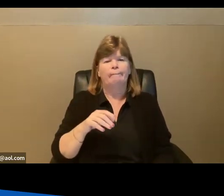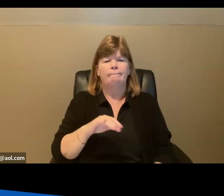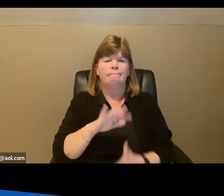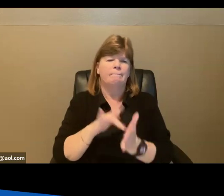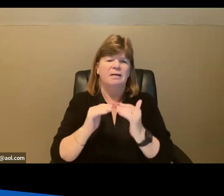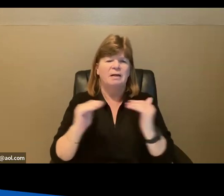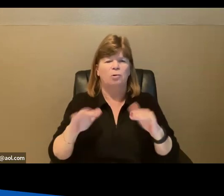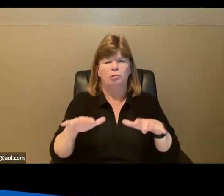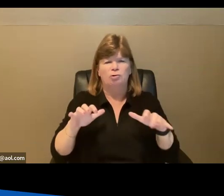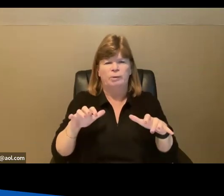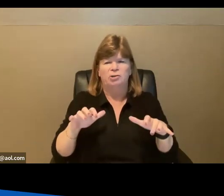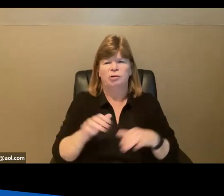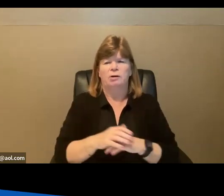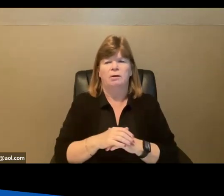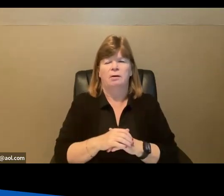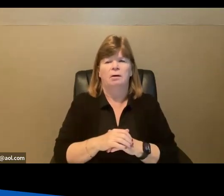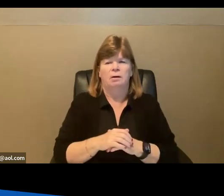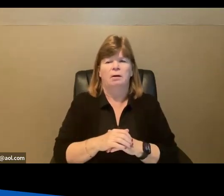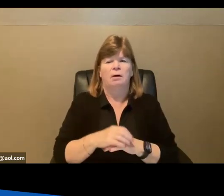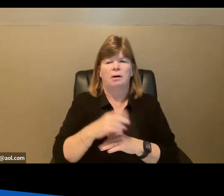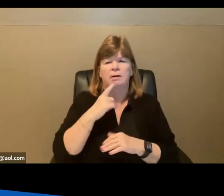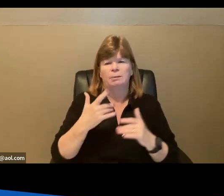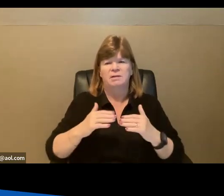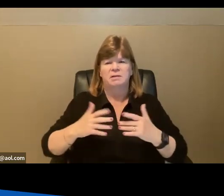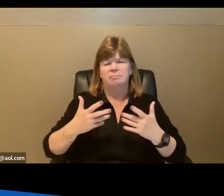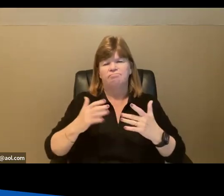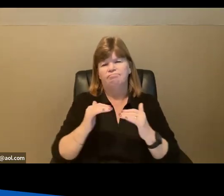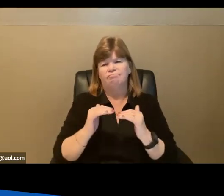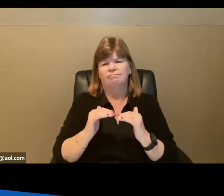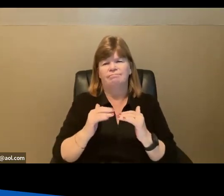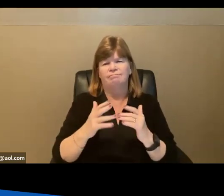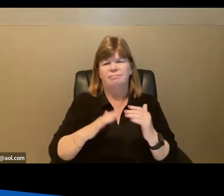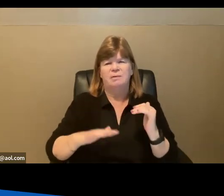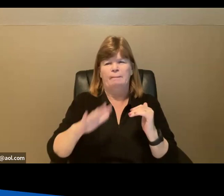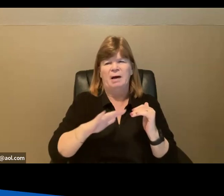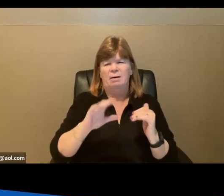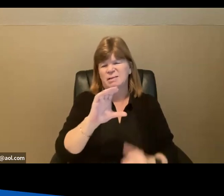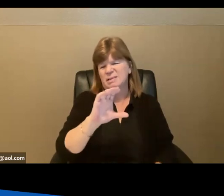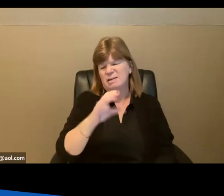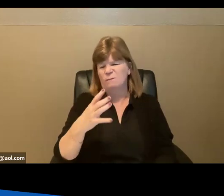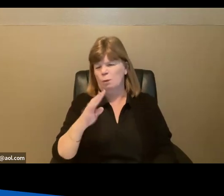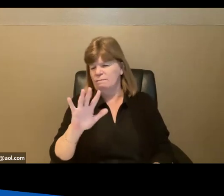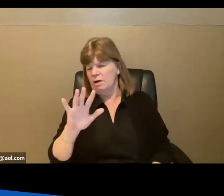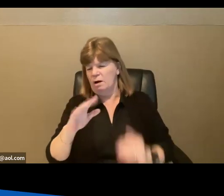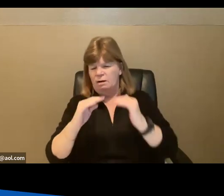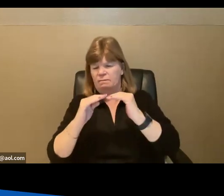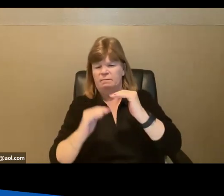No dependía de un respirador, pero estaba justo en el nivel, alrededor de C4 o 5, justo debajo de la dependencia del respirador.